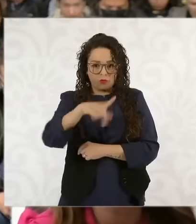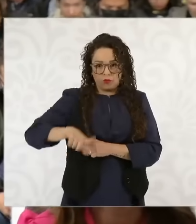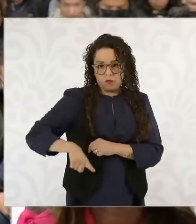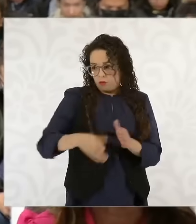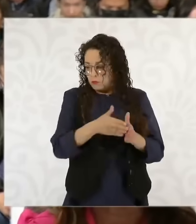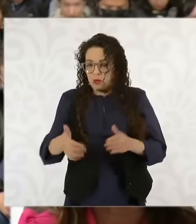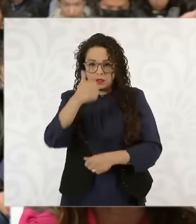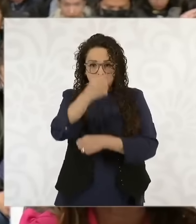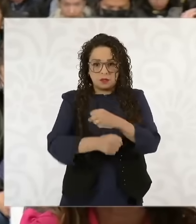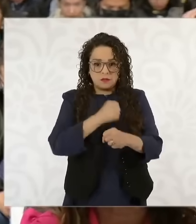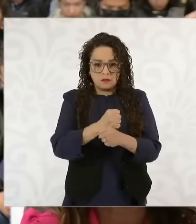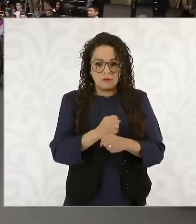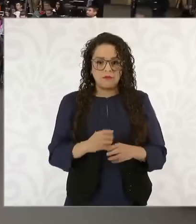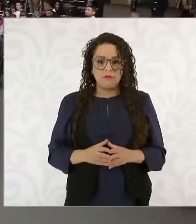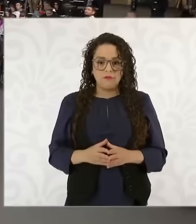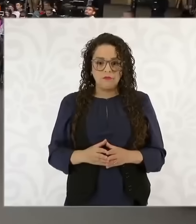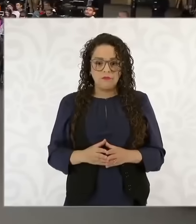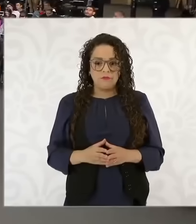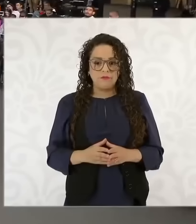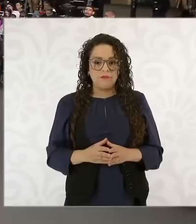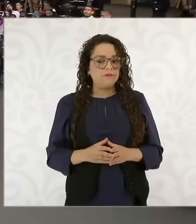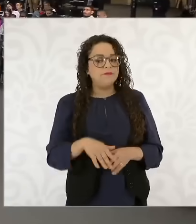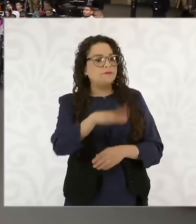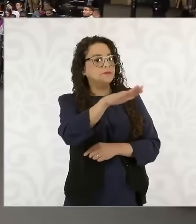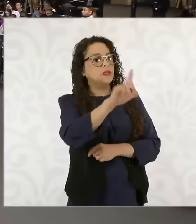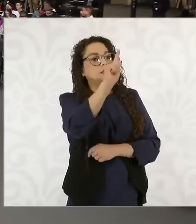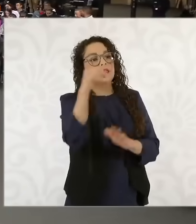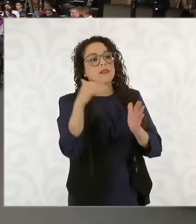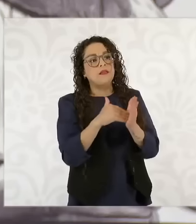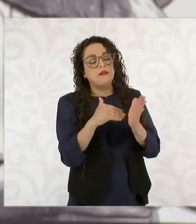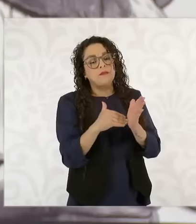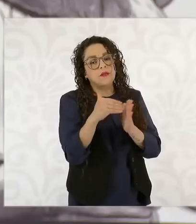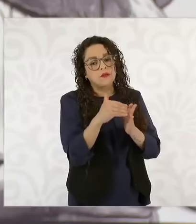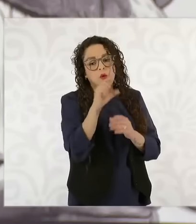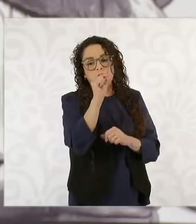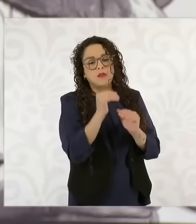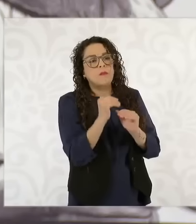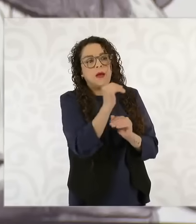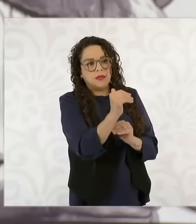¿no? 70,000 millones. 70,000 millones, perdón. Un poco más de 70. Un poquito más de 77,